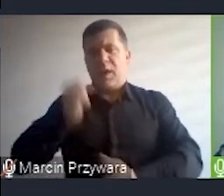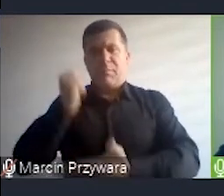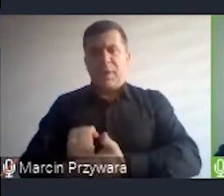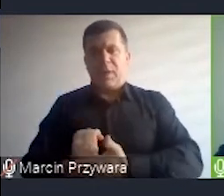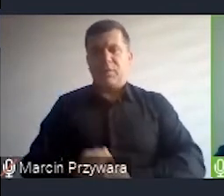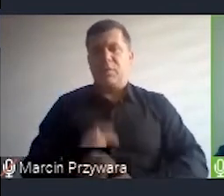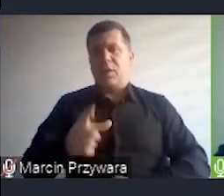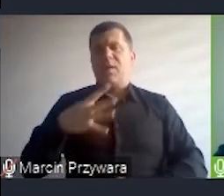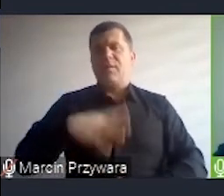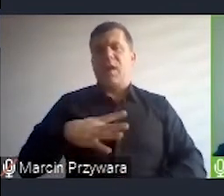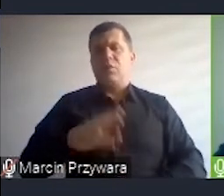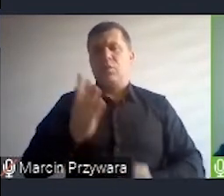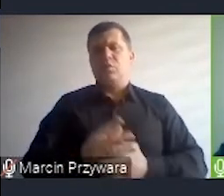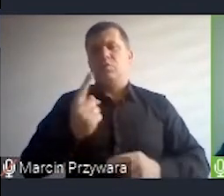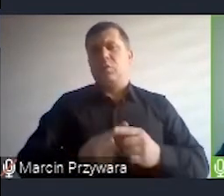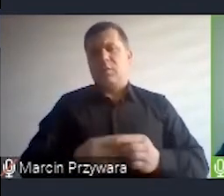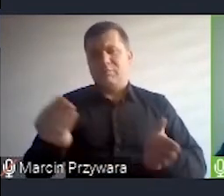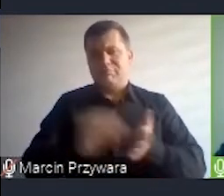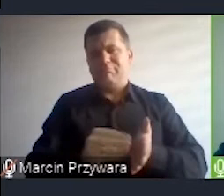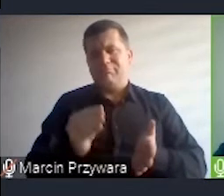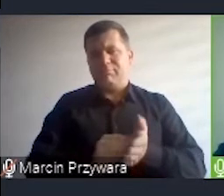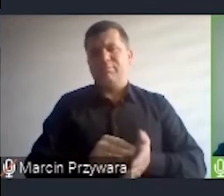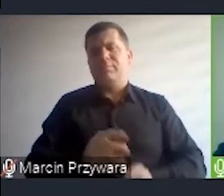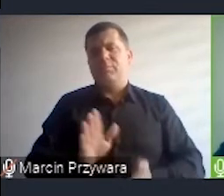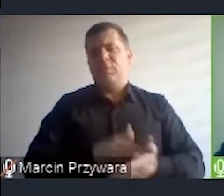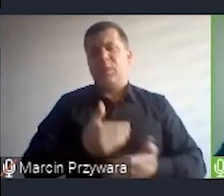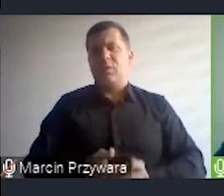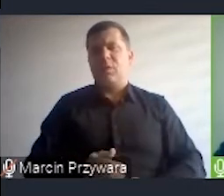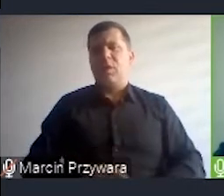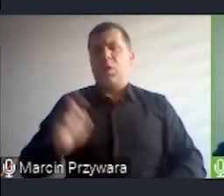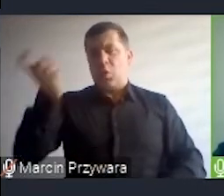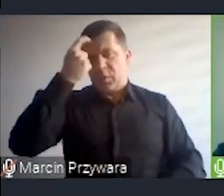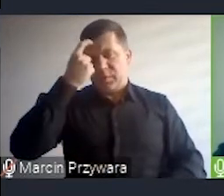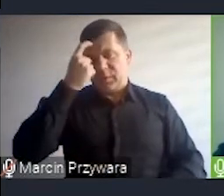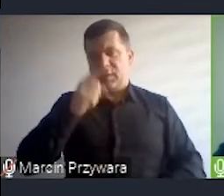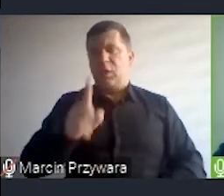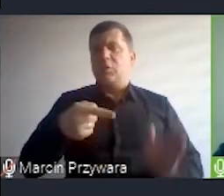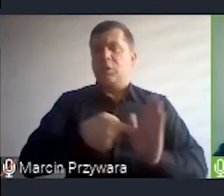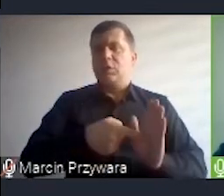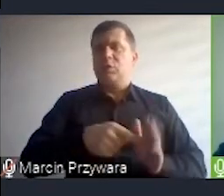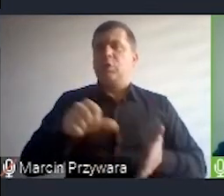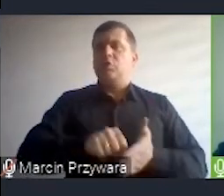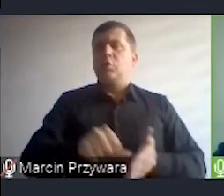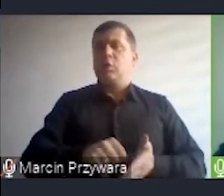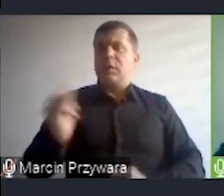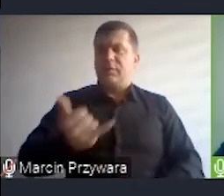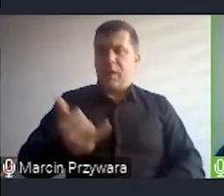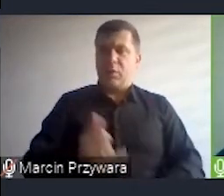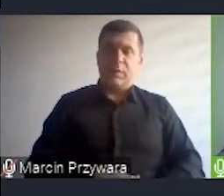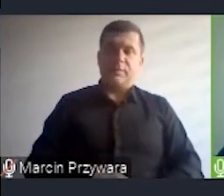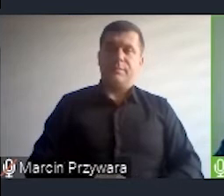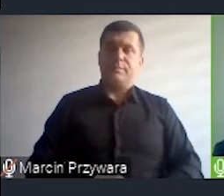Tu te wartości zostały przyklejone. Głównie tyczyć się to będzie środków trwałych.